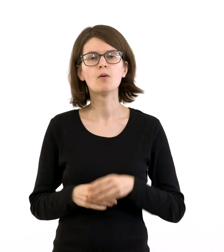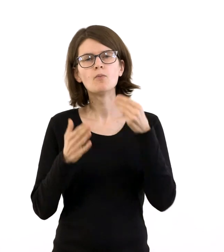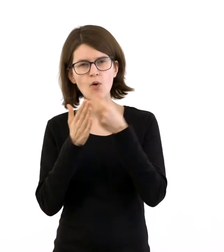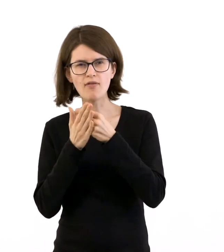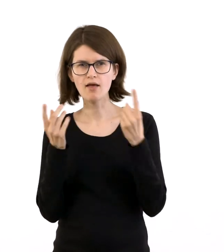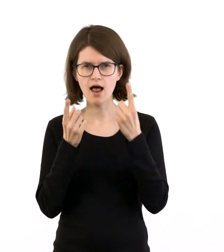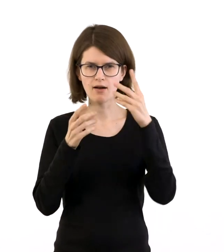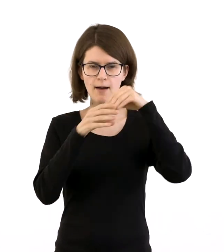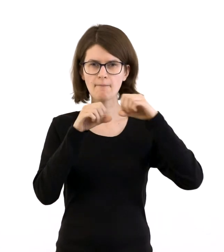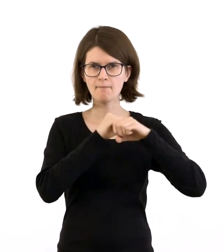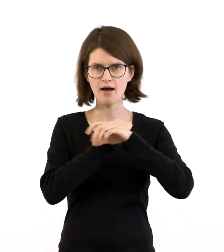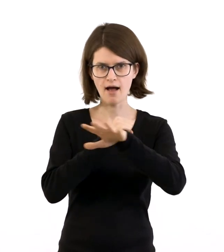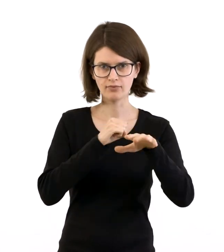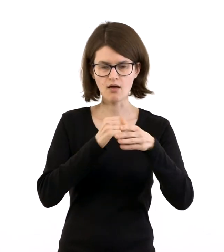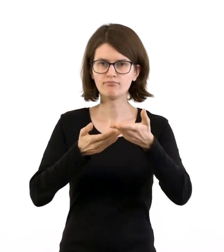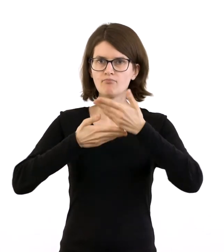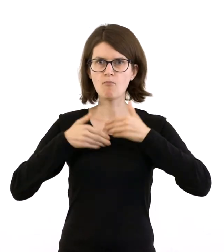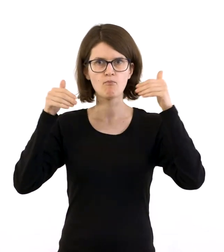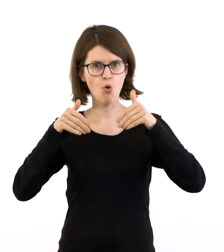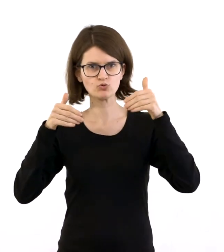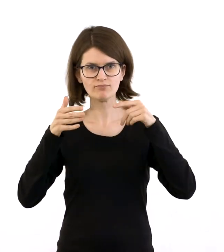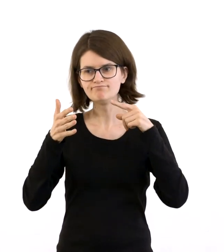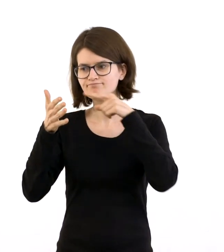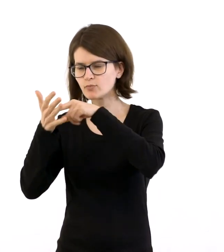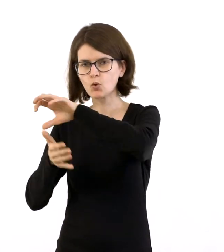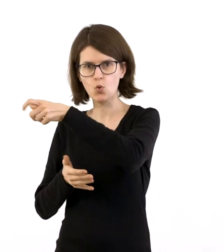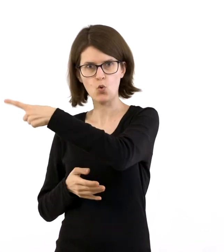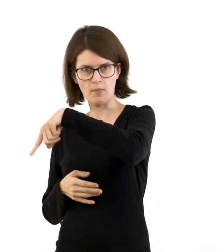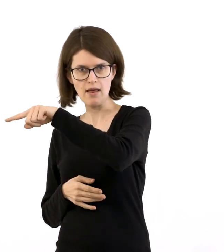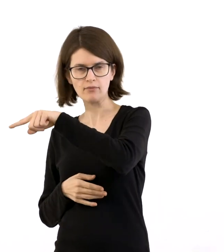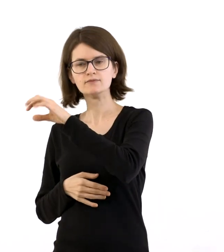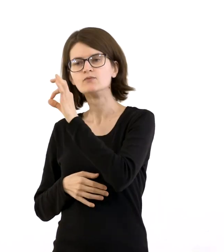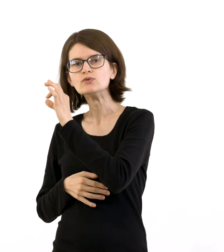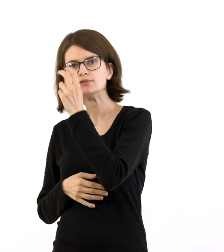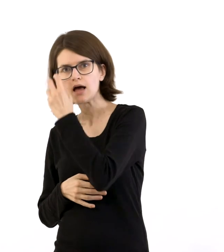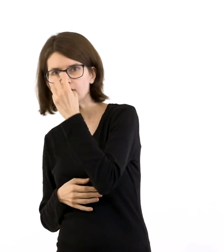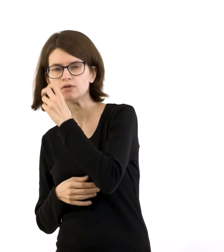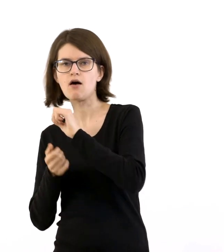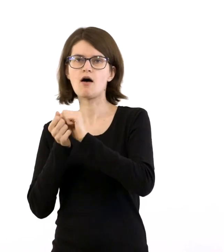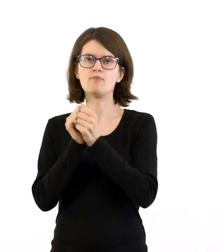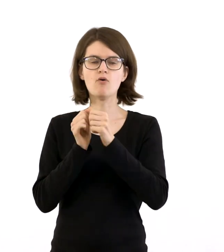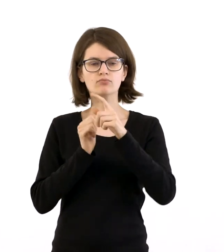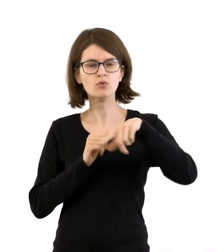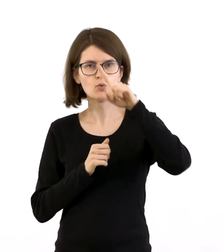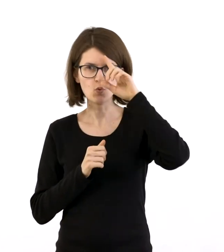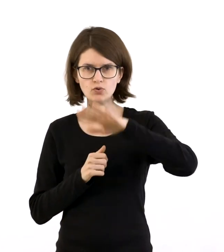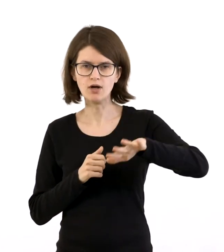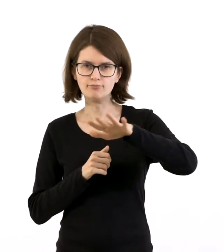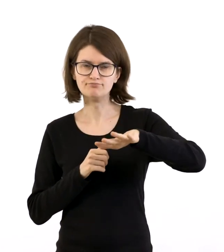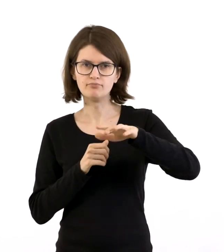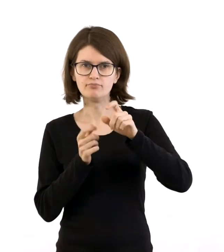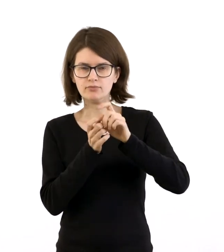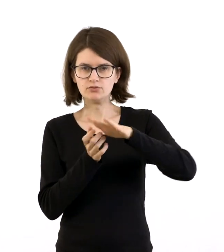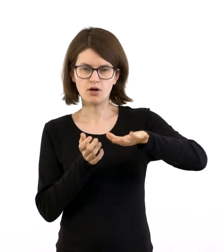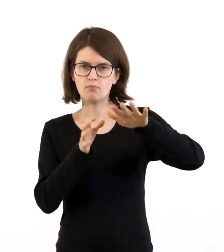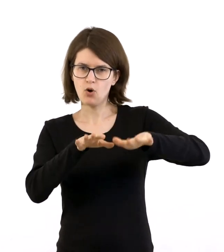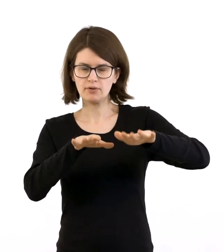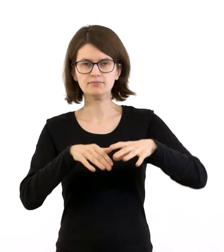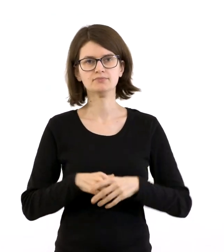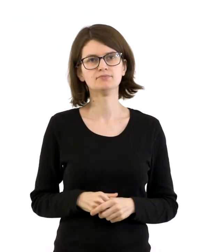Płatne reklamy w mediach społecznościowych dają nam możliwość dotarcia do osób o określonych zainteresowaniach czy przebywających w określonej lokalizacji.